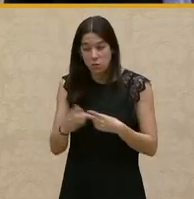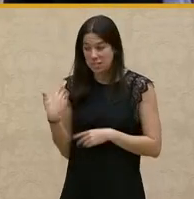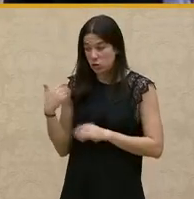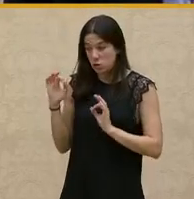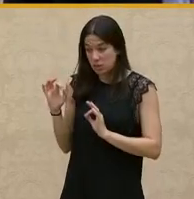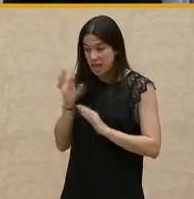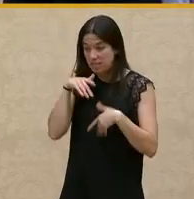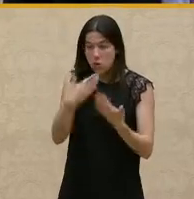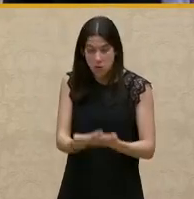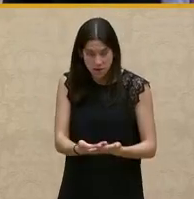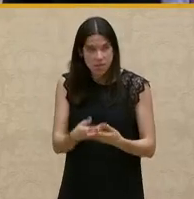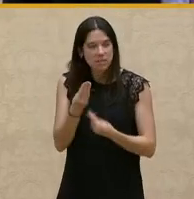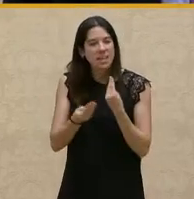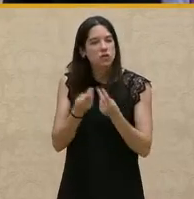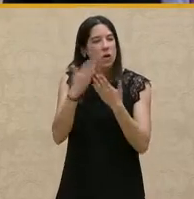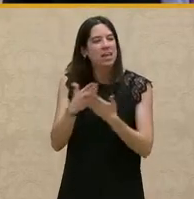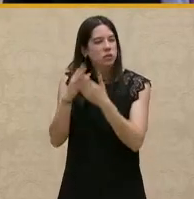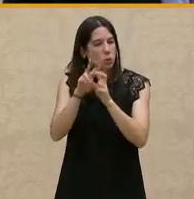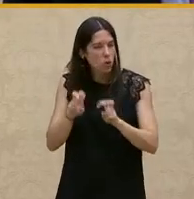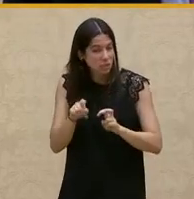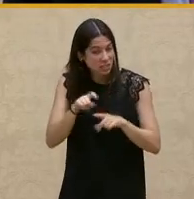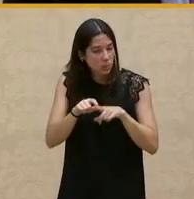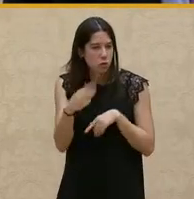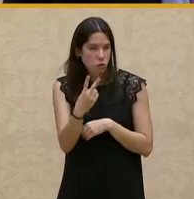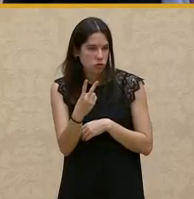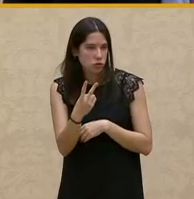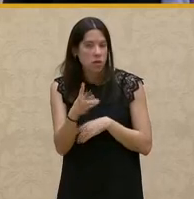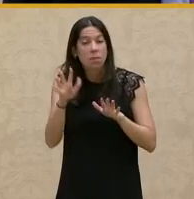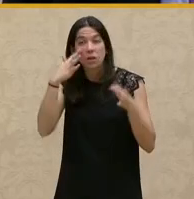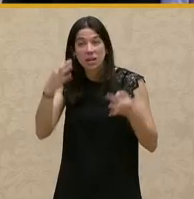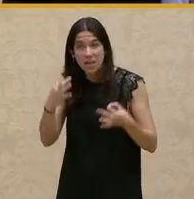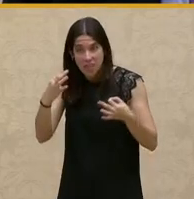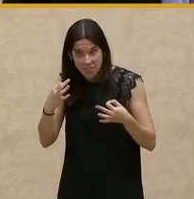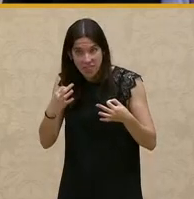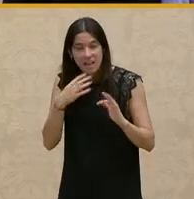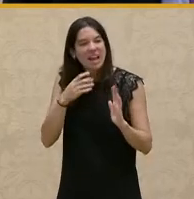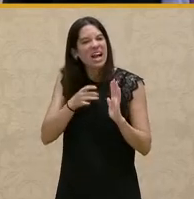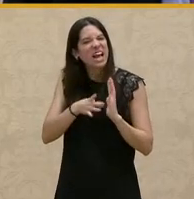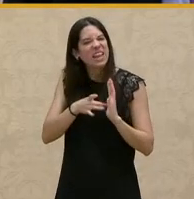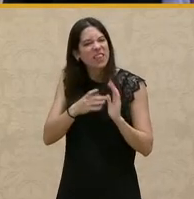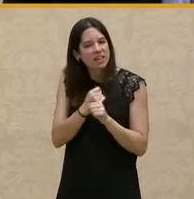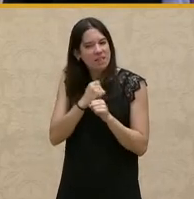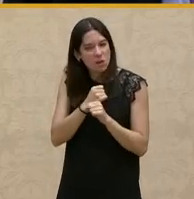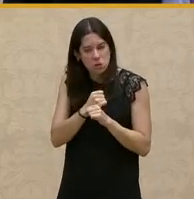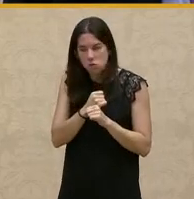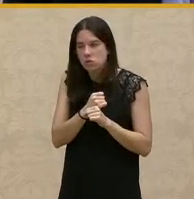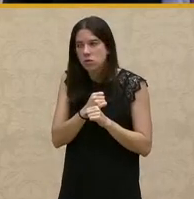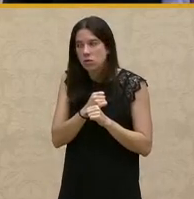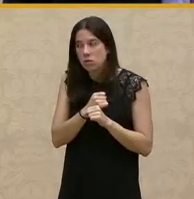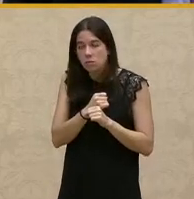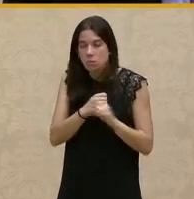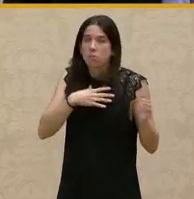estudios de ese tipo. Pero, en realidad, la calidad de los trabajos, probablemente vamos